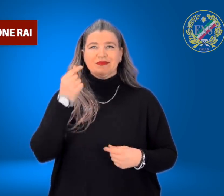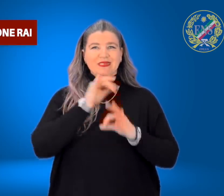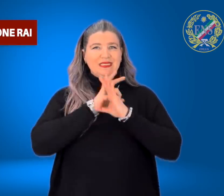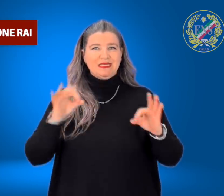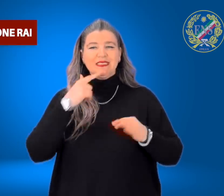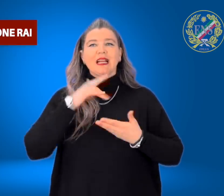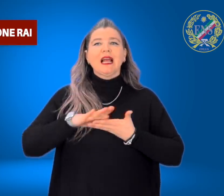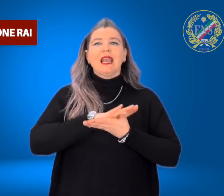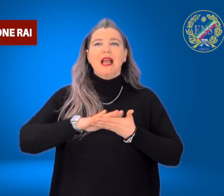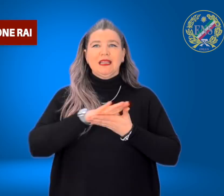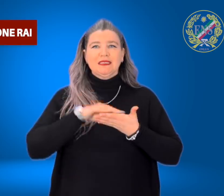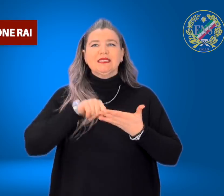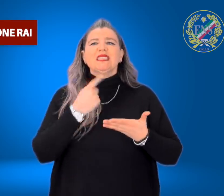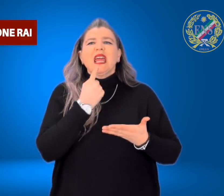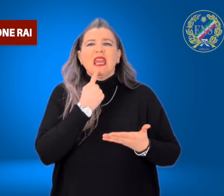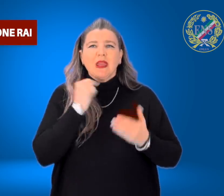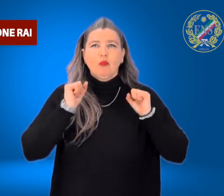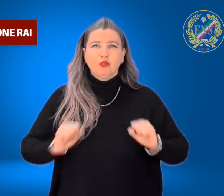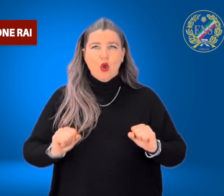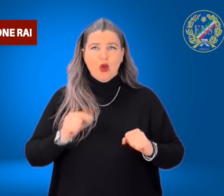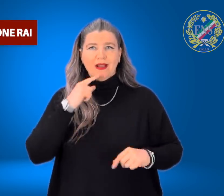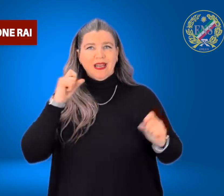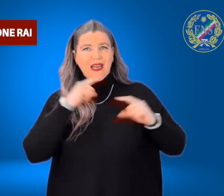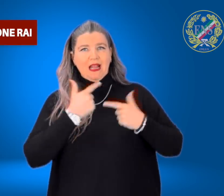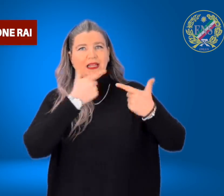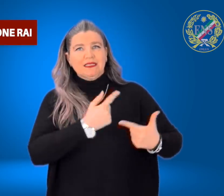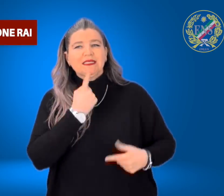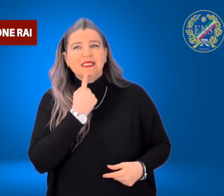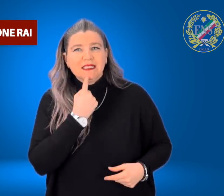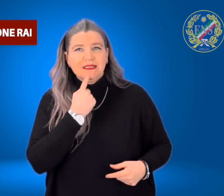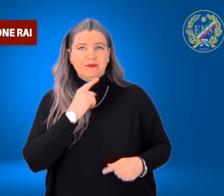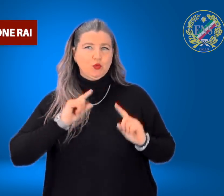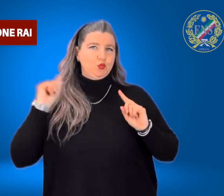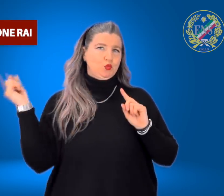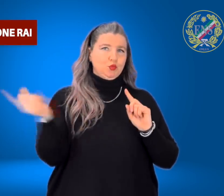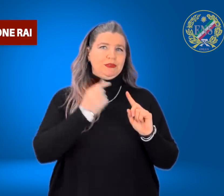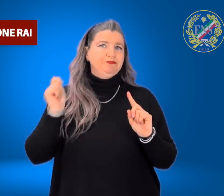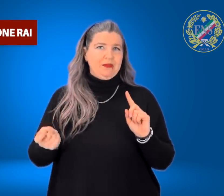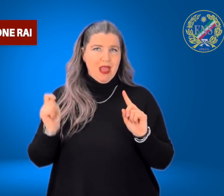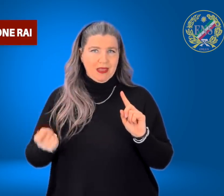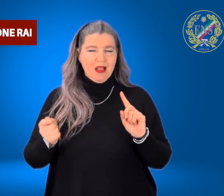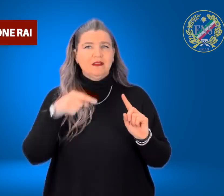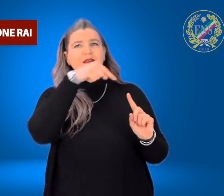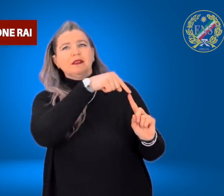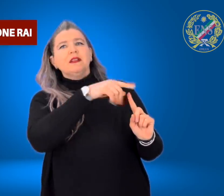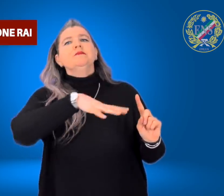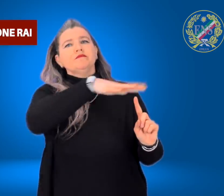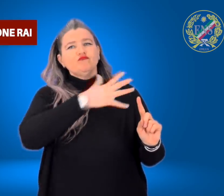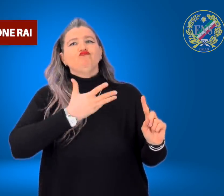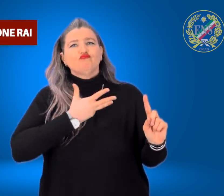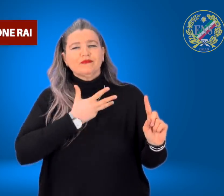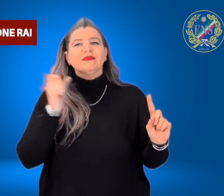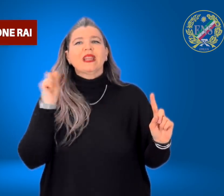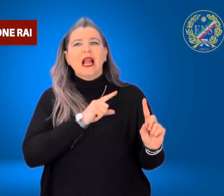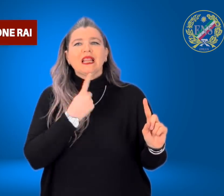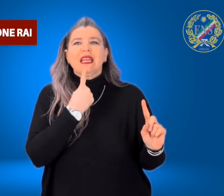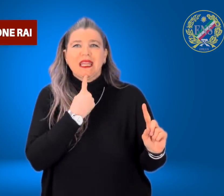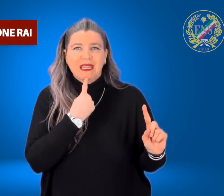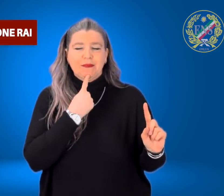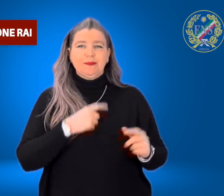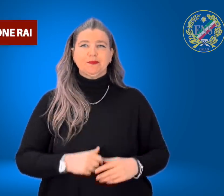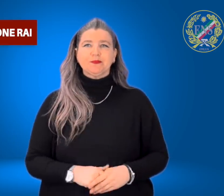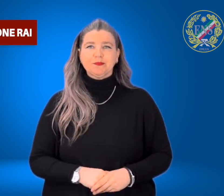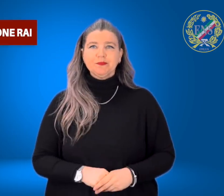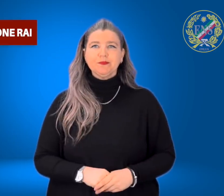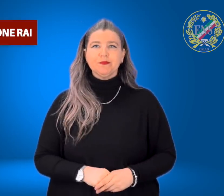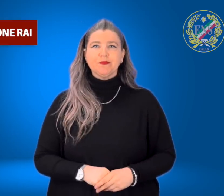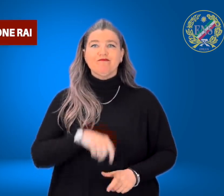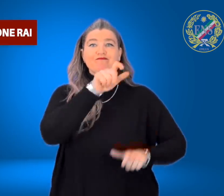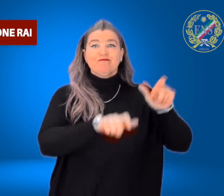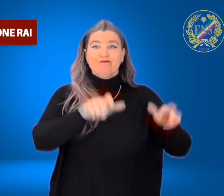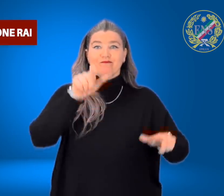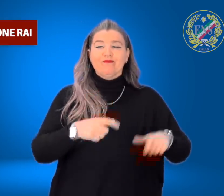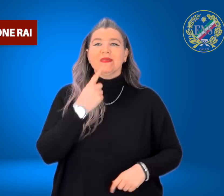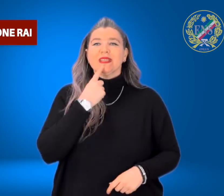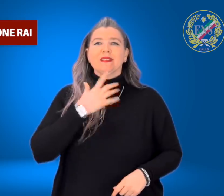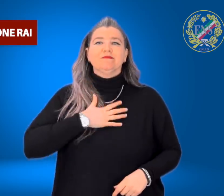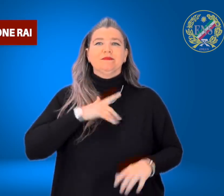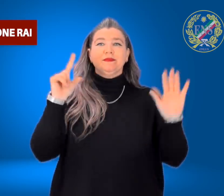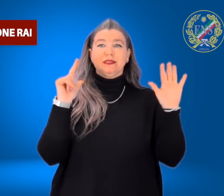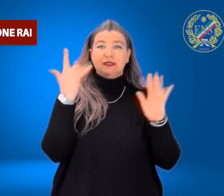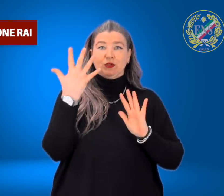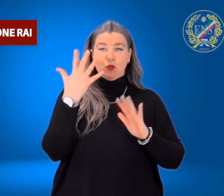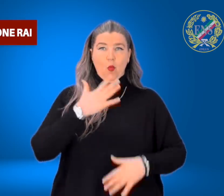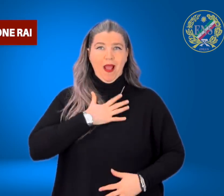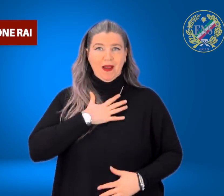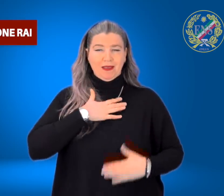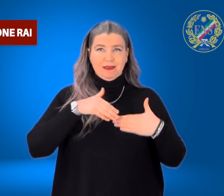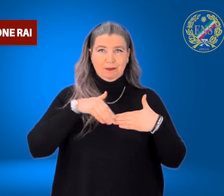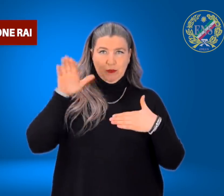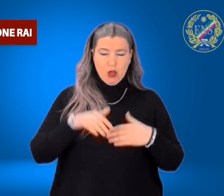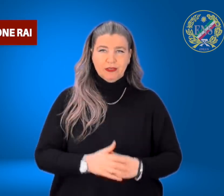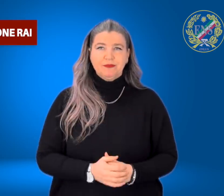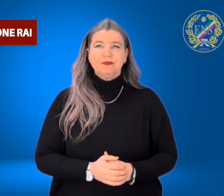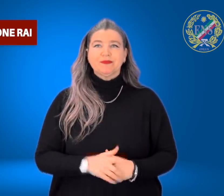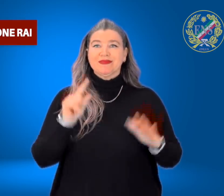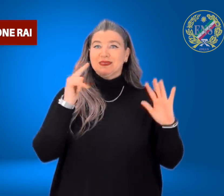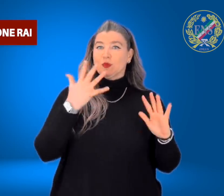A partire dall'anno 2020, le persone di almeno 75 anni con un reddito proprio e